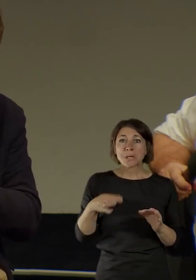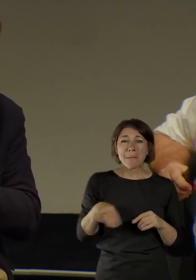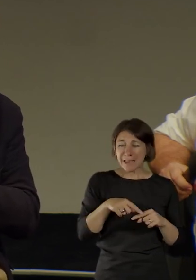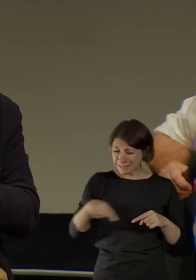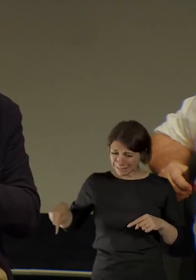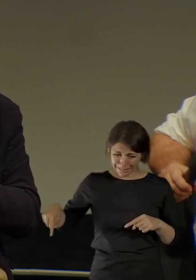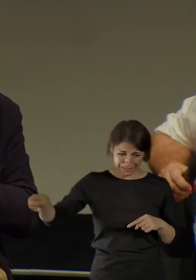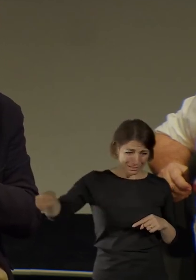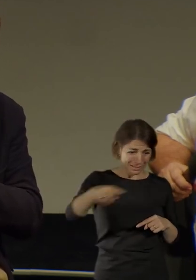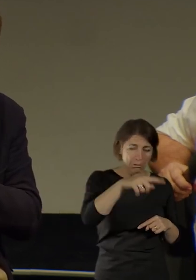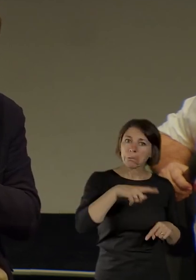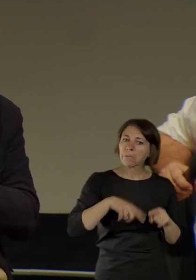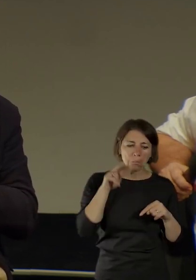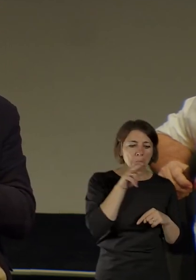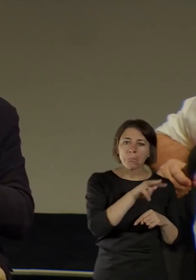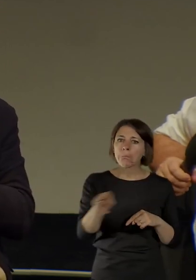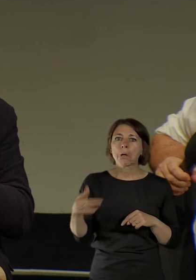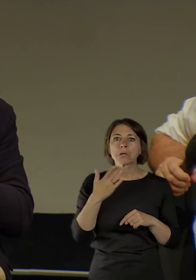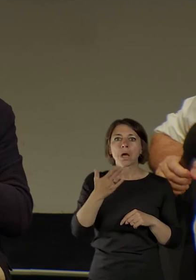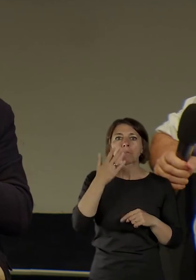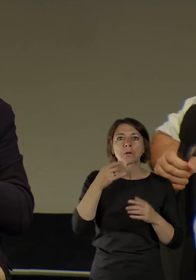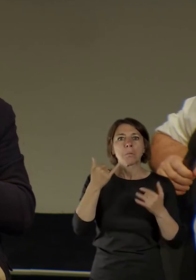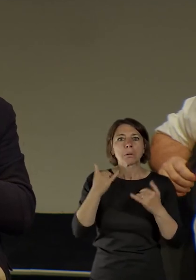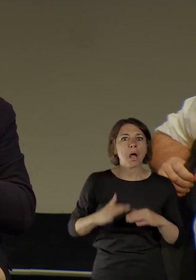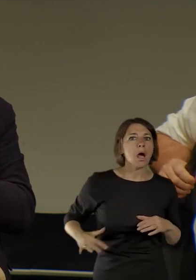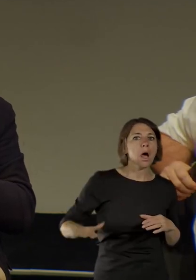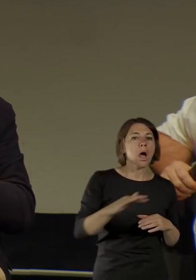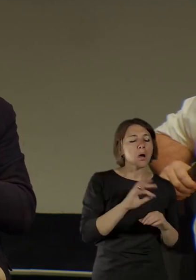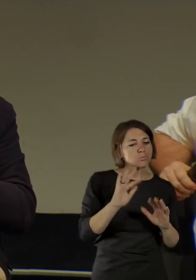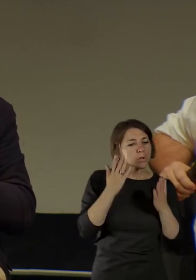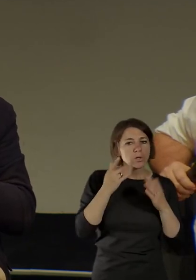kompozici těch jednotlivých čtvrtí. A myslíme si, že prostě tam místně